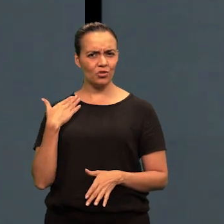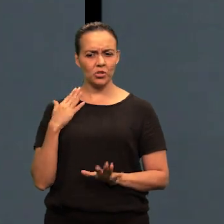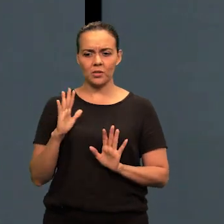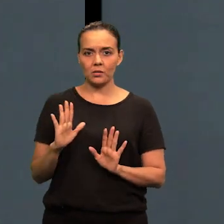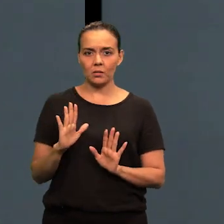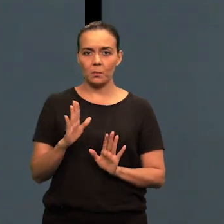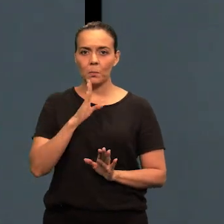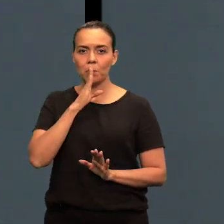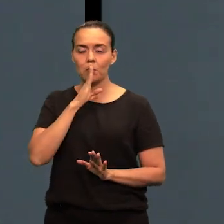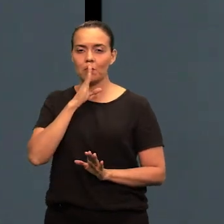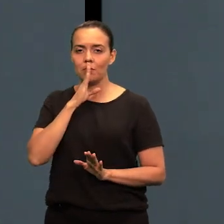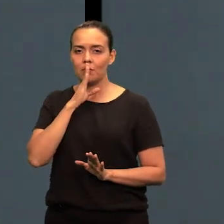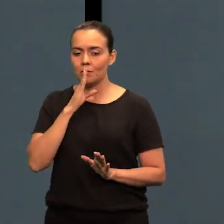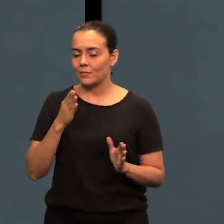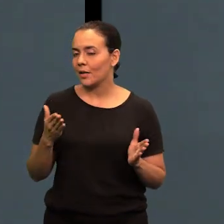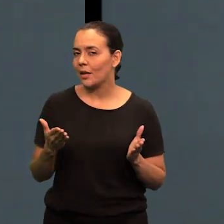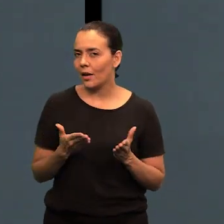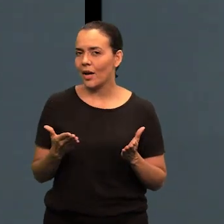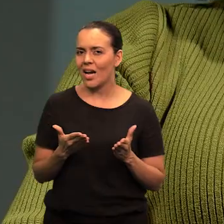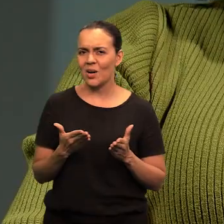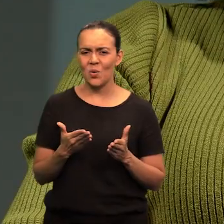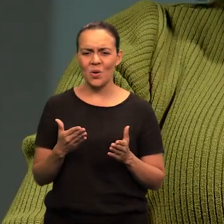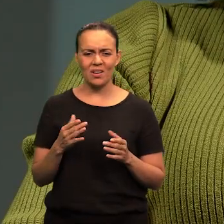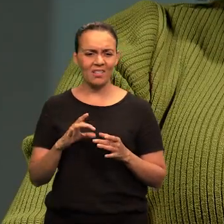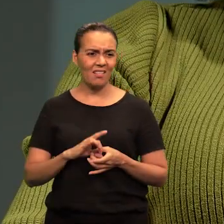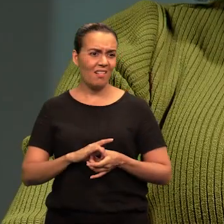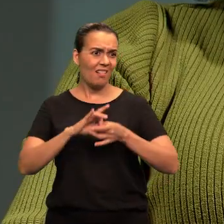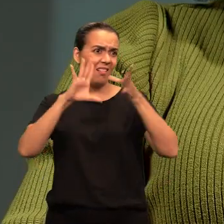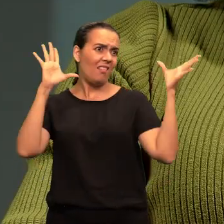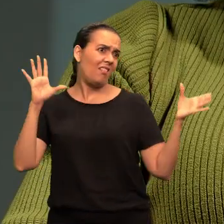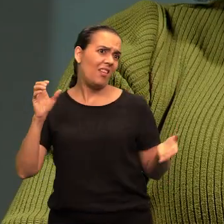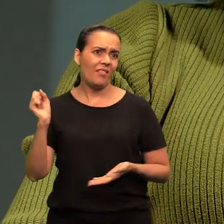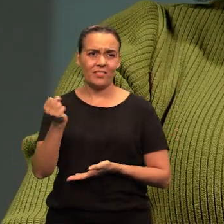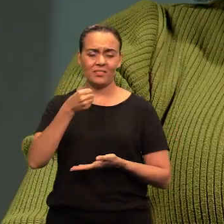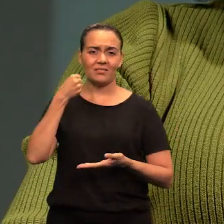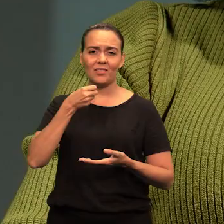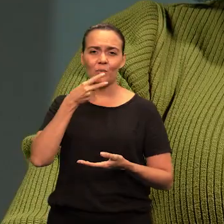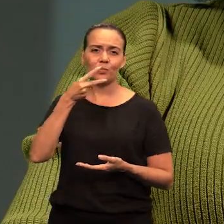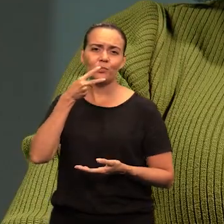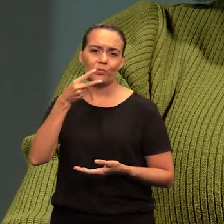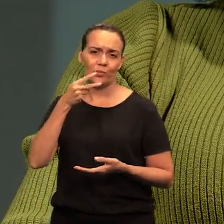e passou ao grau de obscenidade que nós encontramos hoje, em para vender cigarro, cerveja, drops de hortelã